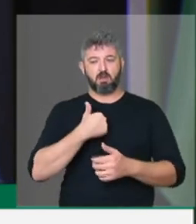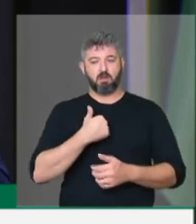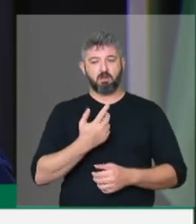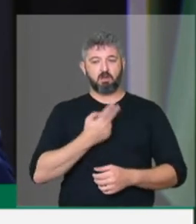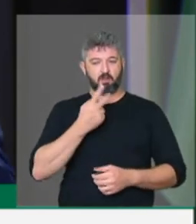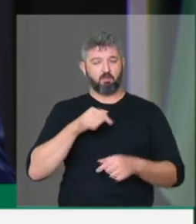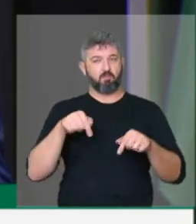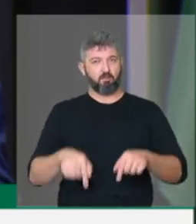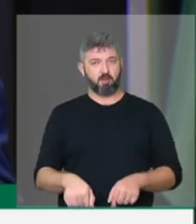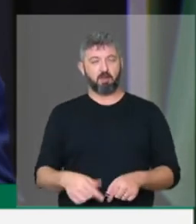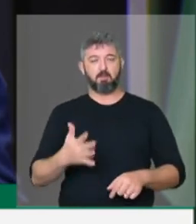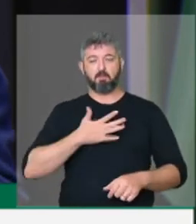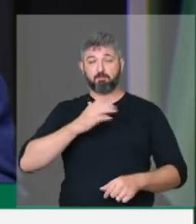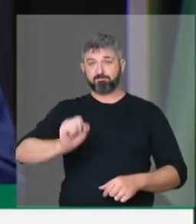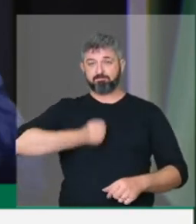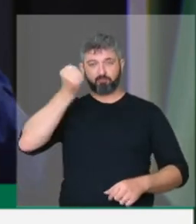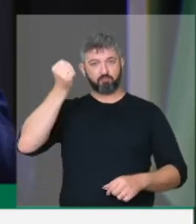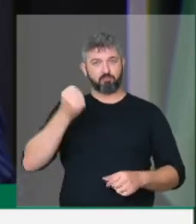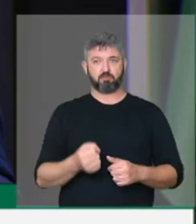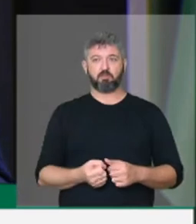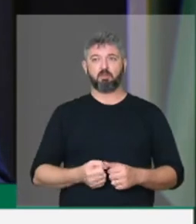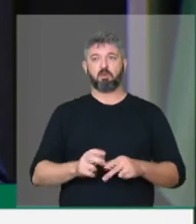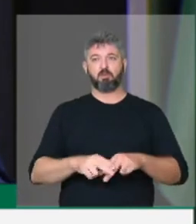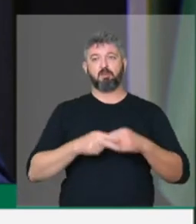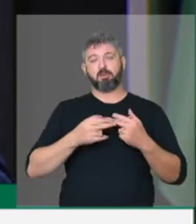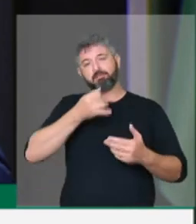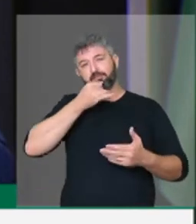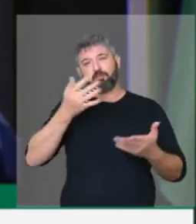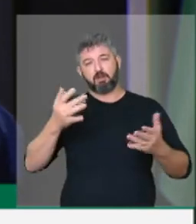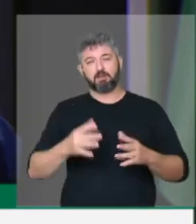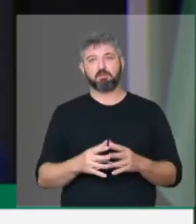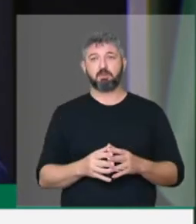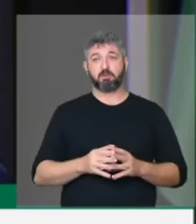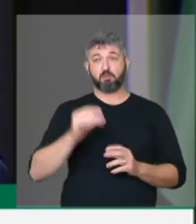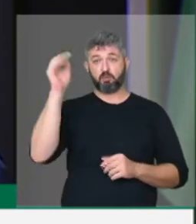DEIXAR-- QUEREMOS DEIXAR AQUI O NOSSO PROTESTO PELA INFELICIDADE QUE O BRASIL TEVE DE ENFRENTAR UMA PANDEMIA